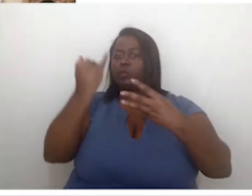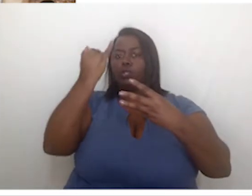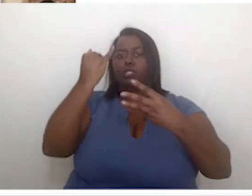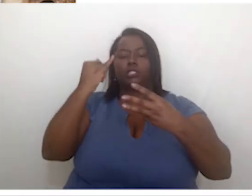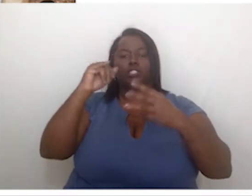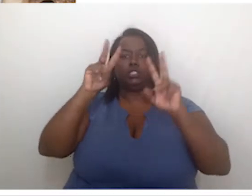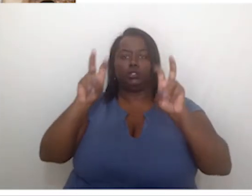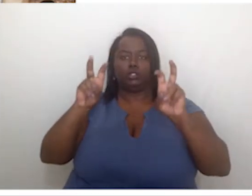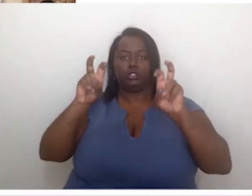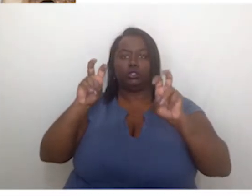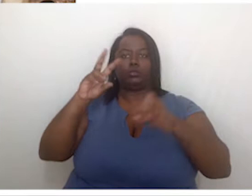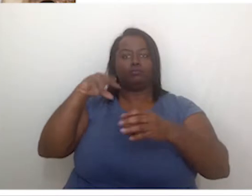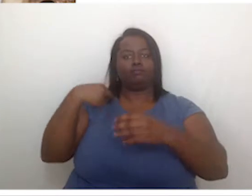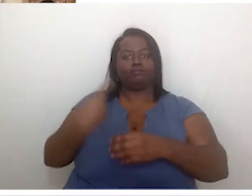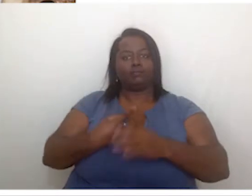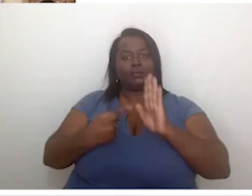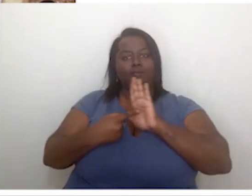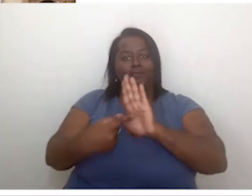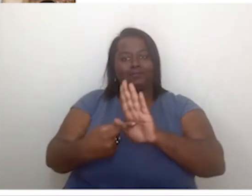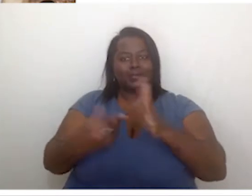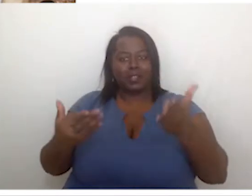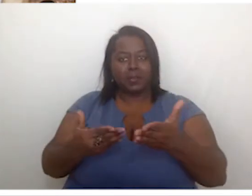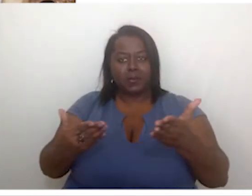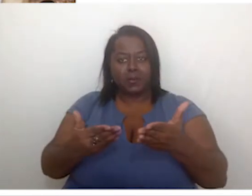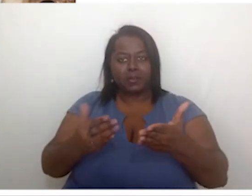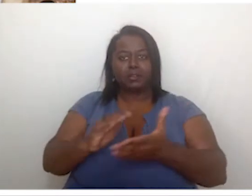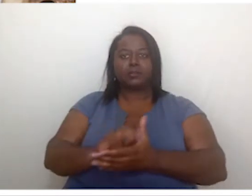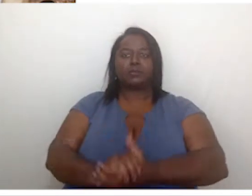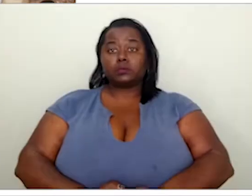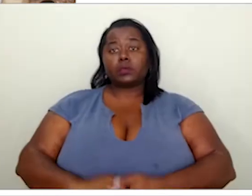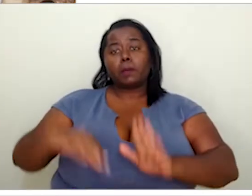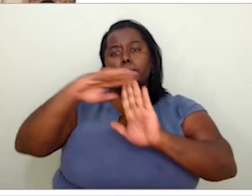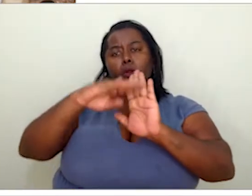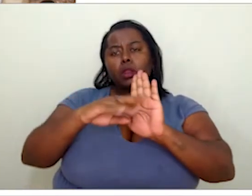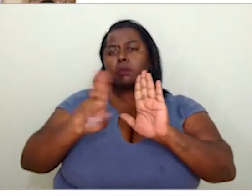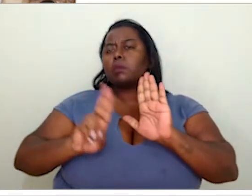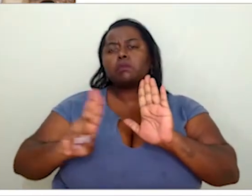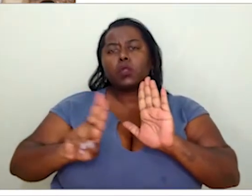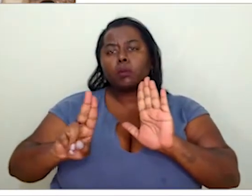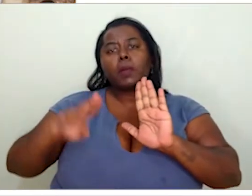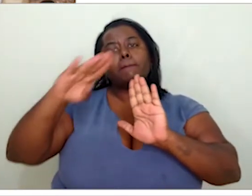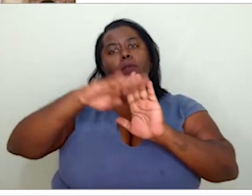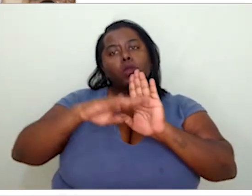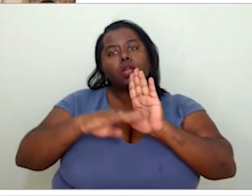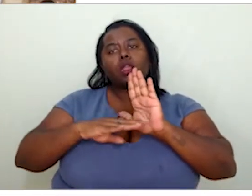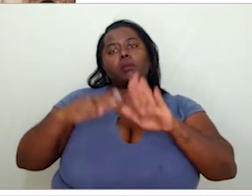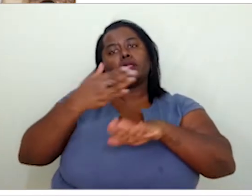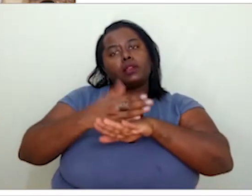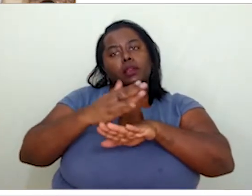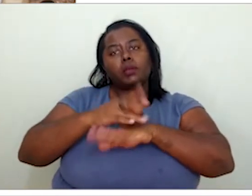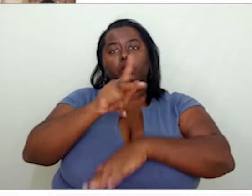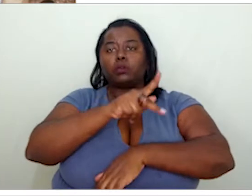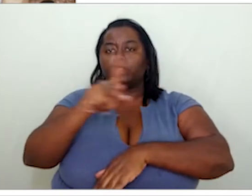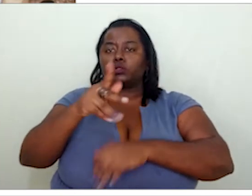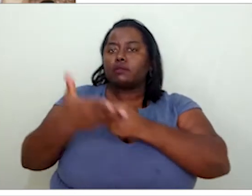El nombre del programa es "Programa de entrenamiento de profesores basado en el internet". Tenemos el programa desde el 2007.